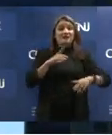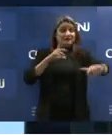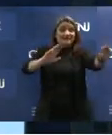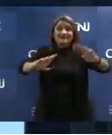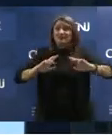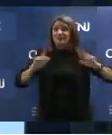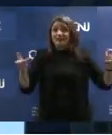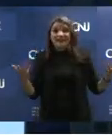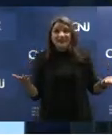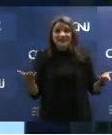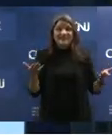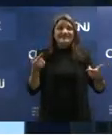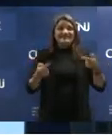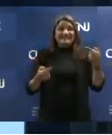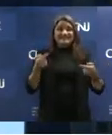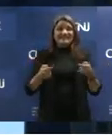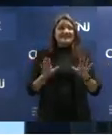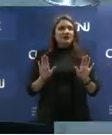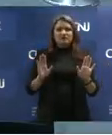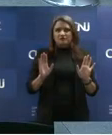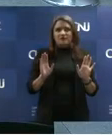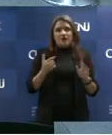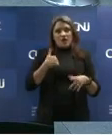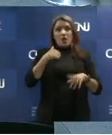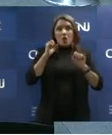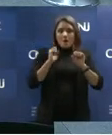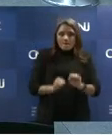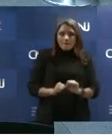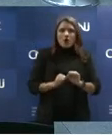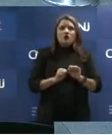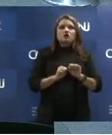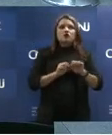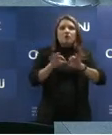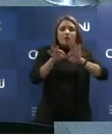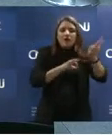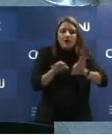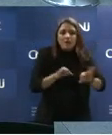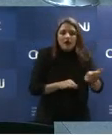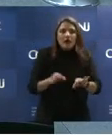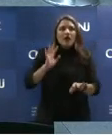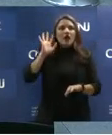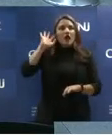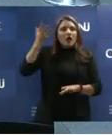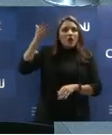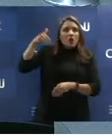Se quiserem, eu posso lavrar o acórdão fazendo menção ou fazendo menção ao afastamento.